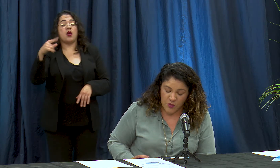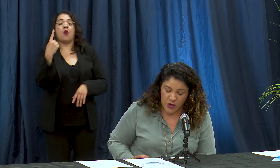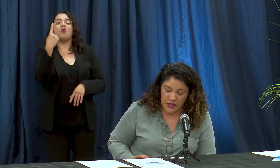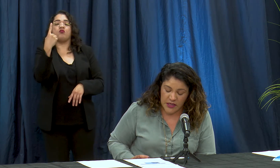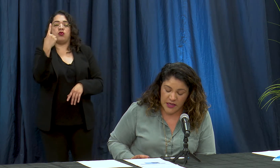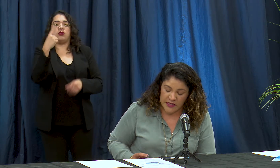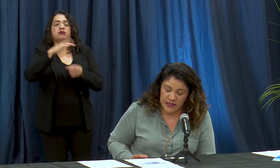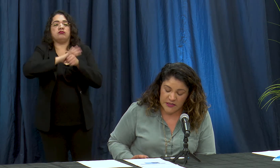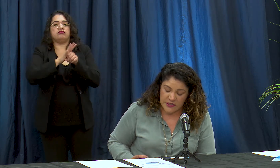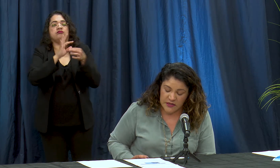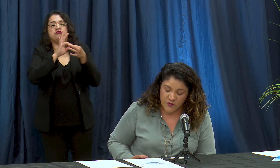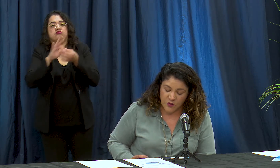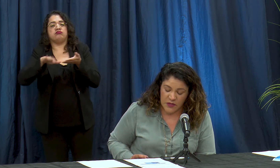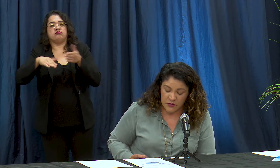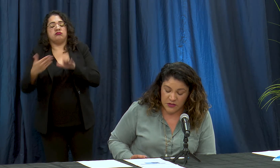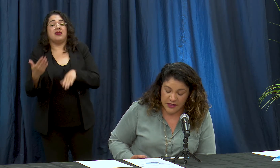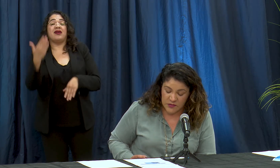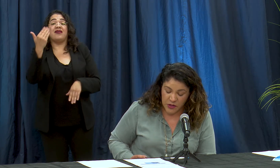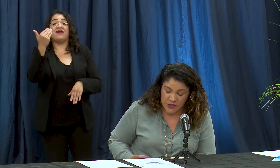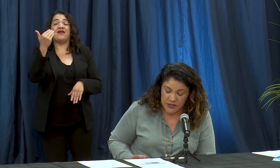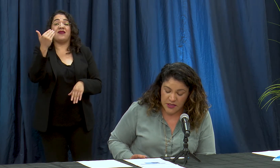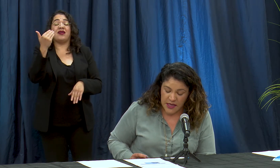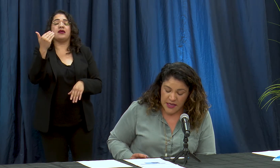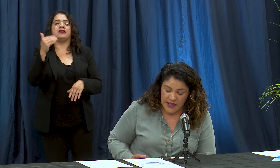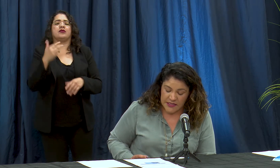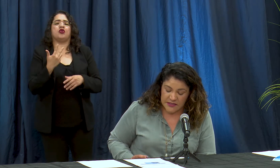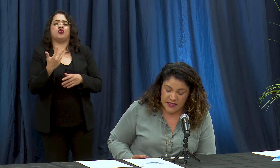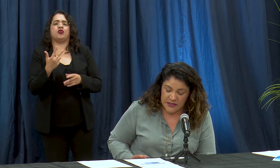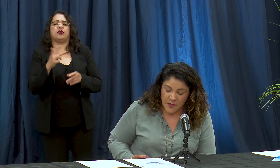de muerte elke say sube Aaron treadwear tez LDC seis de